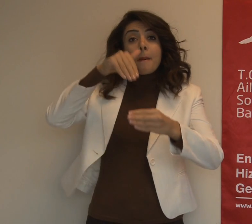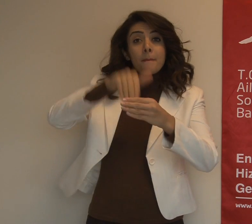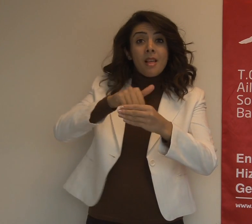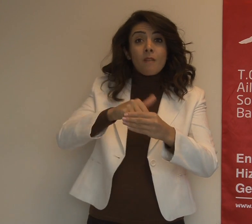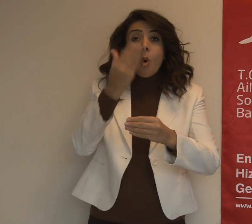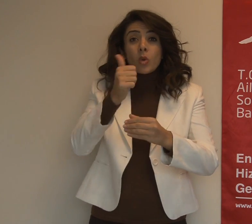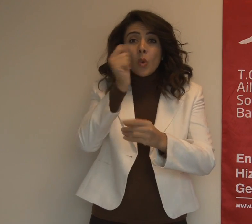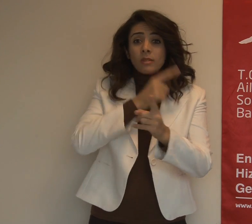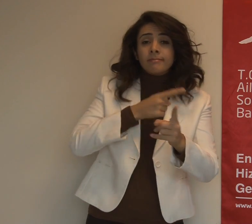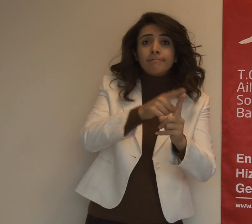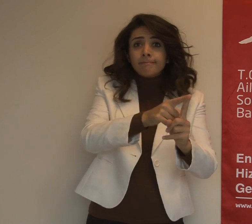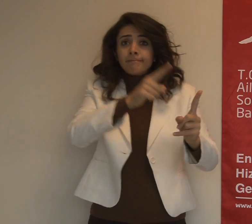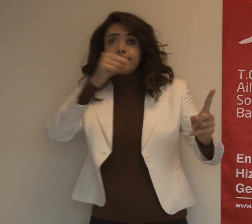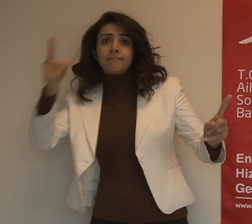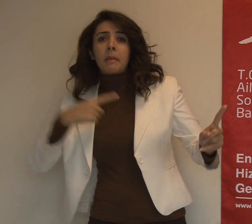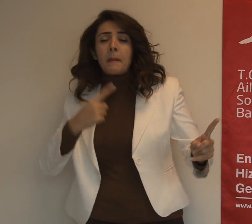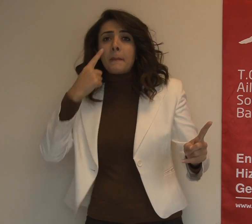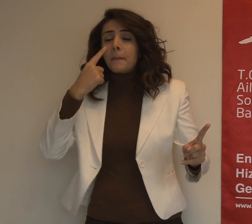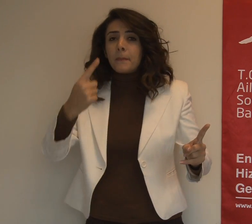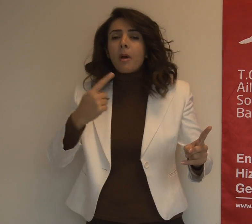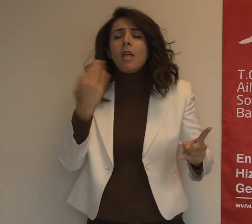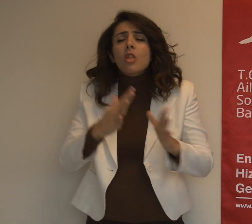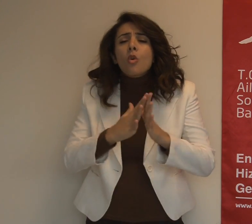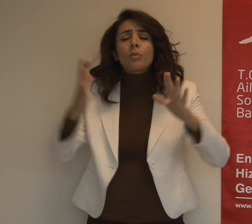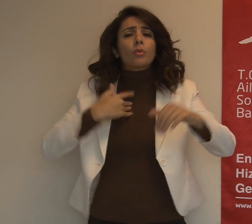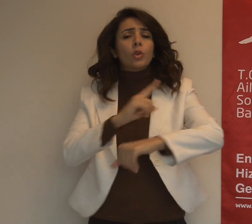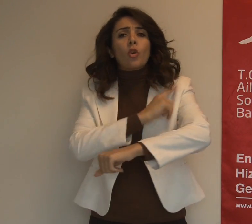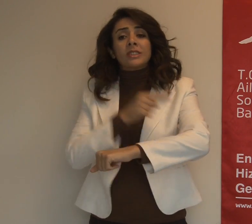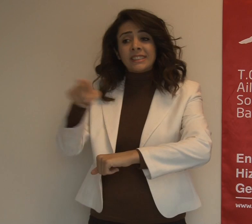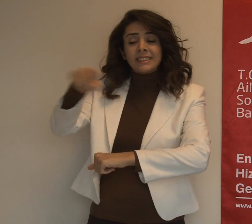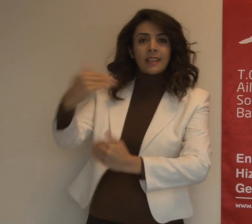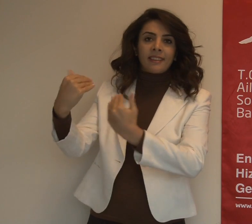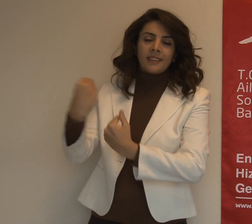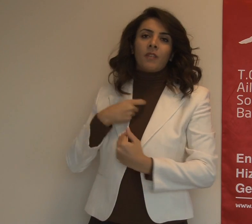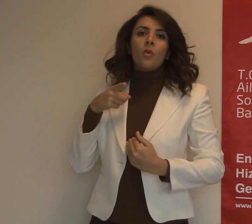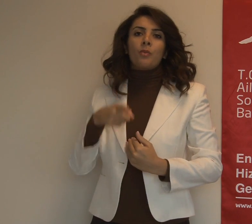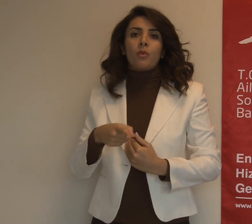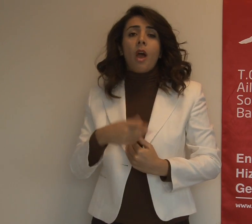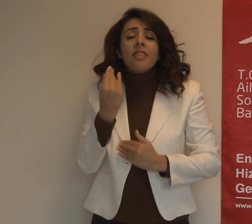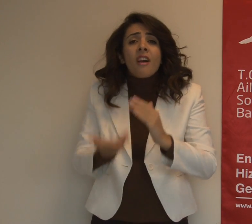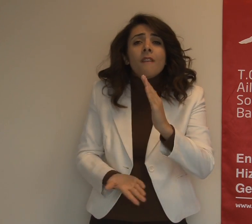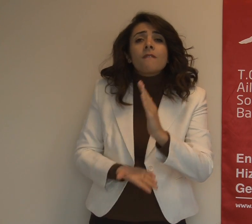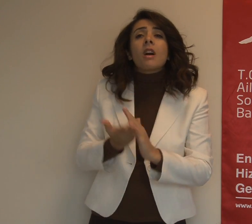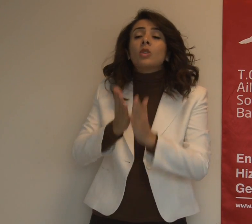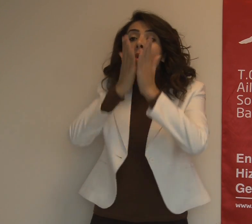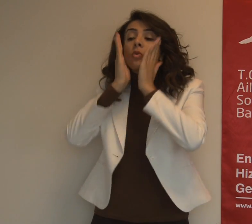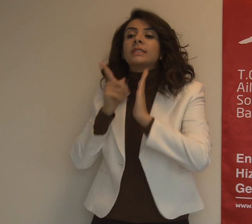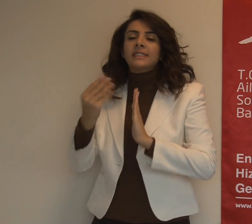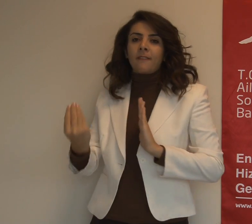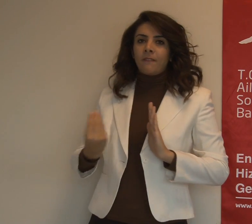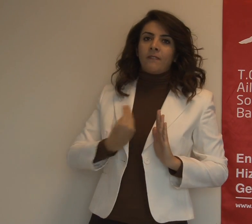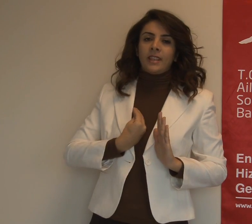"Milletvekili olduğum günden itibaren en büyük gücümü sizden aldım. En çok hayır duayı sizden aldım.